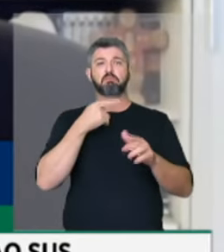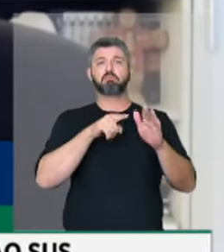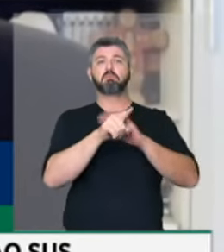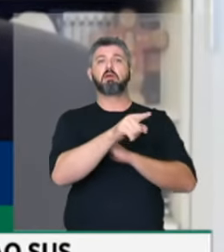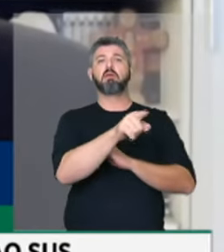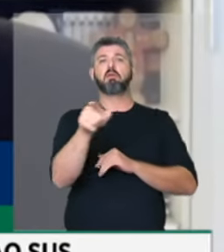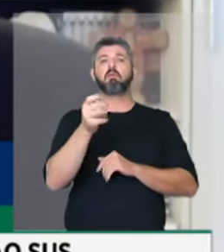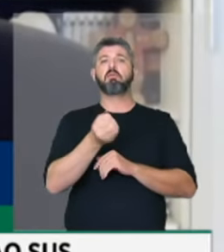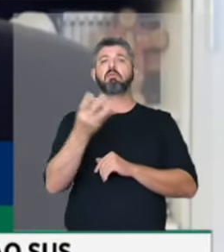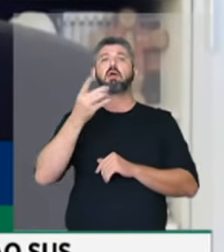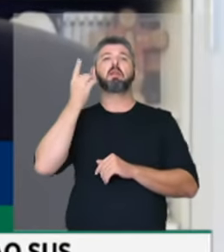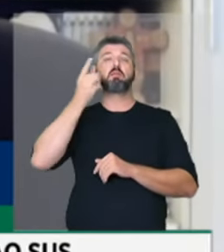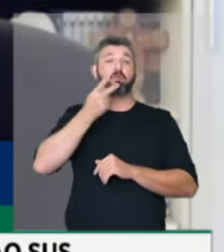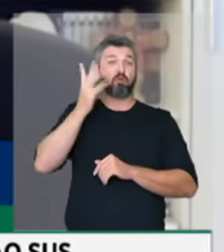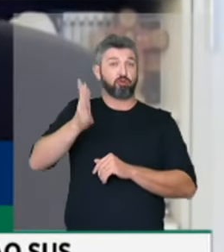E QUE DEFENDERAM QUE NÃO SE COLOCASSEM PARÂMETRO E EU